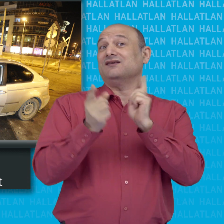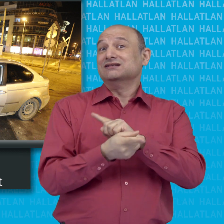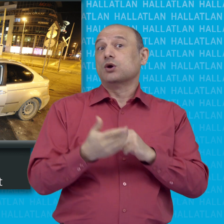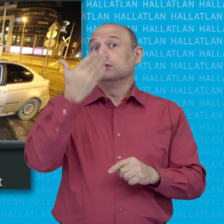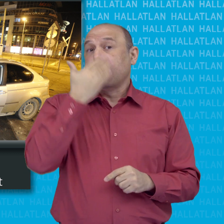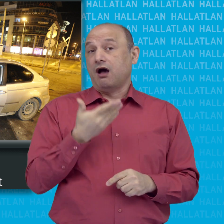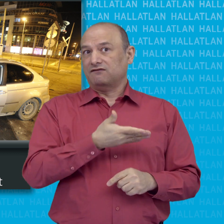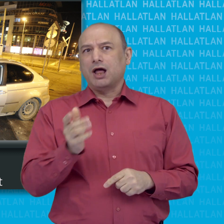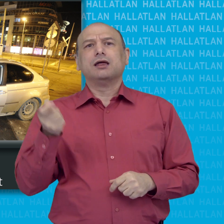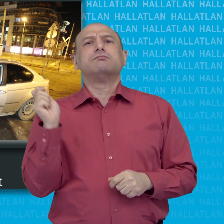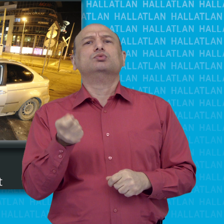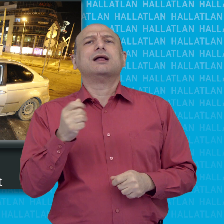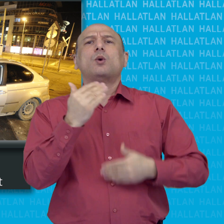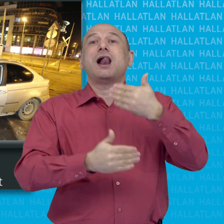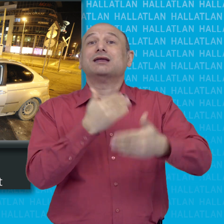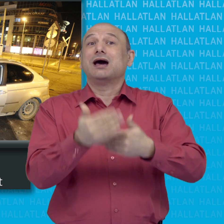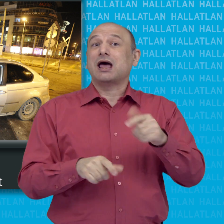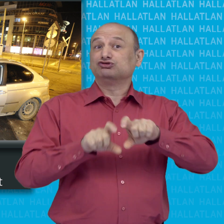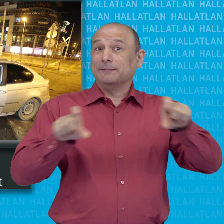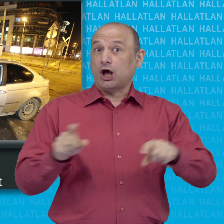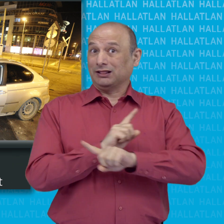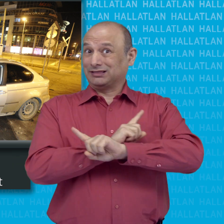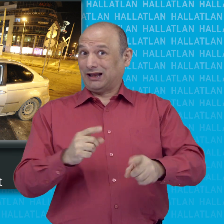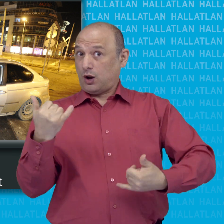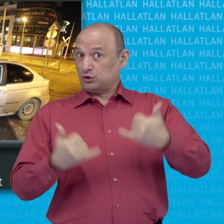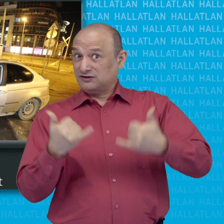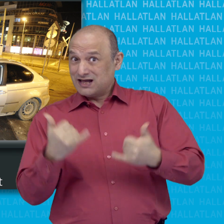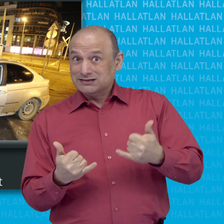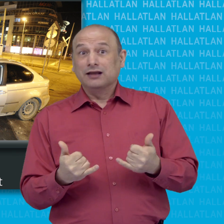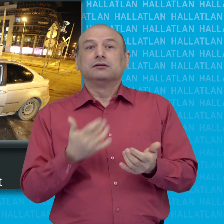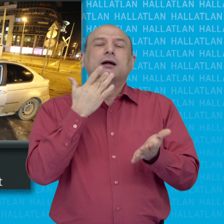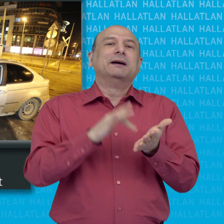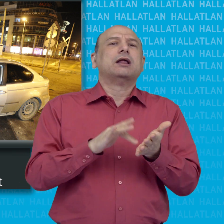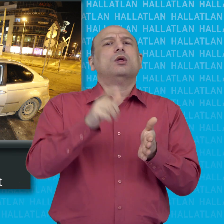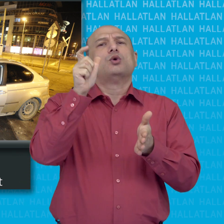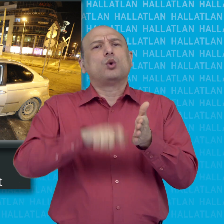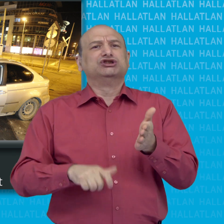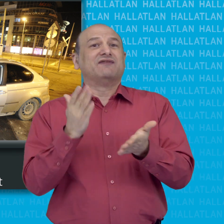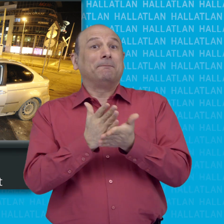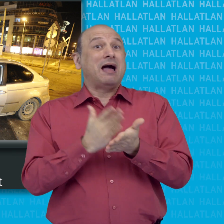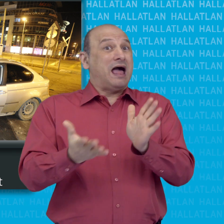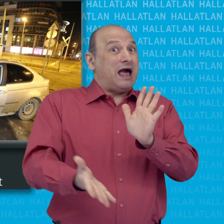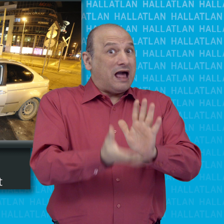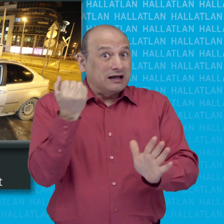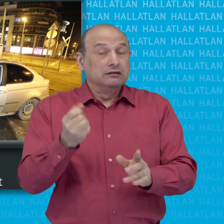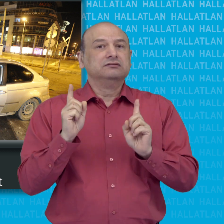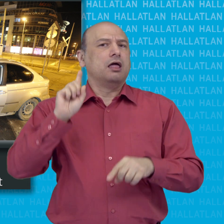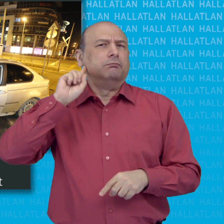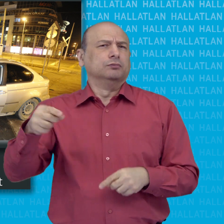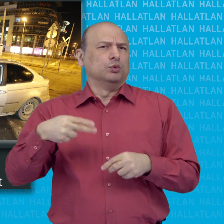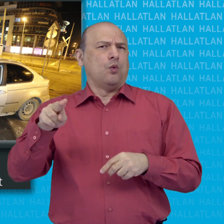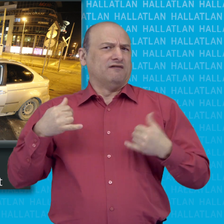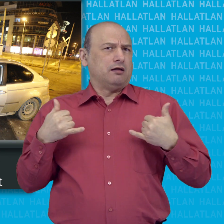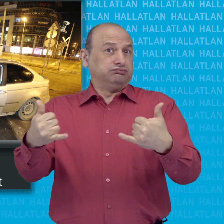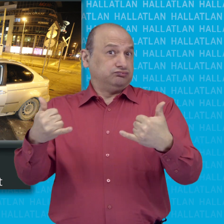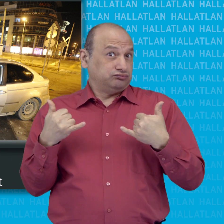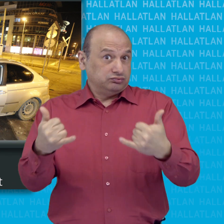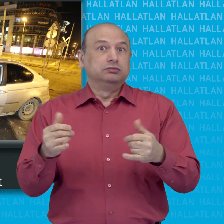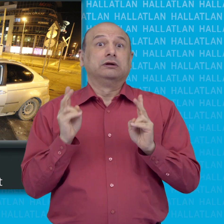de hogyha valakit büntetőeljárásban tiltottak el, akiknek a rendőrök már elvették a jogosítványát, mégis volánhoz ülnek,